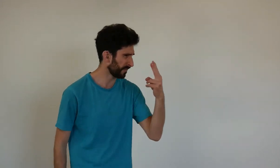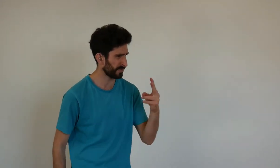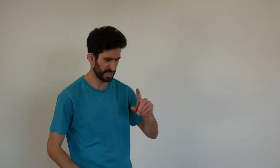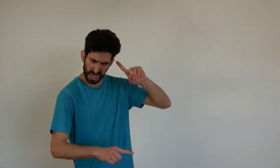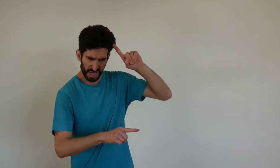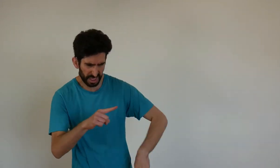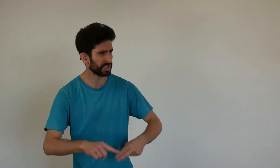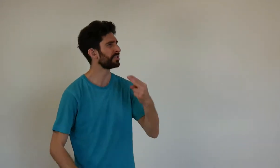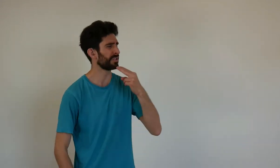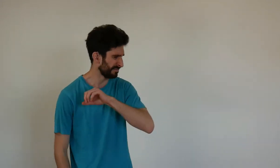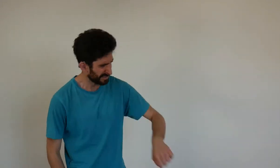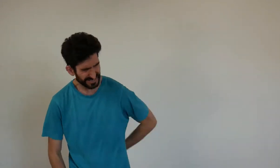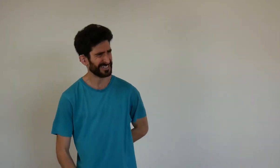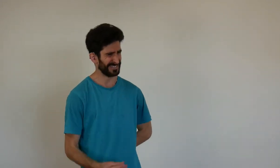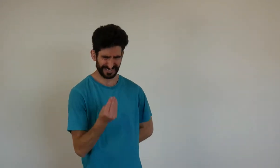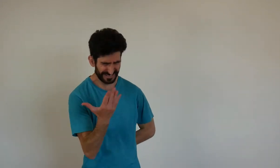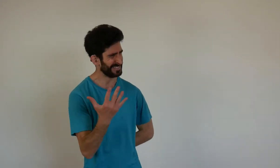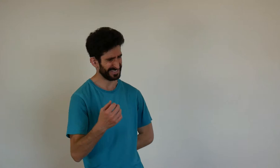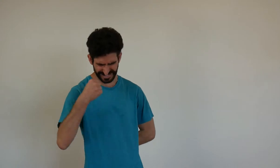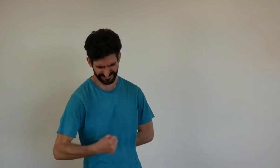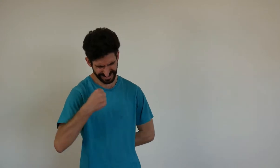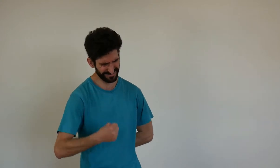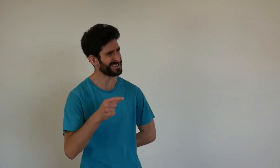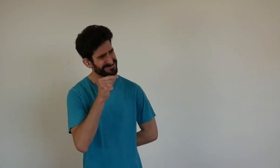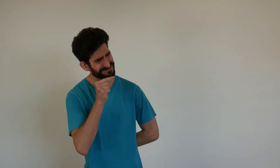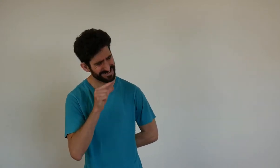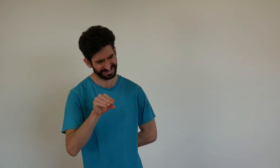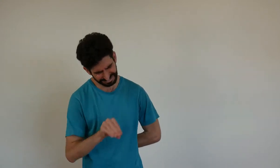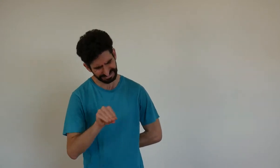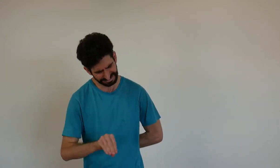La main gauche était interdite et attachée pour s'entraîner à utiliser la main droite.